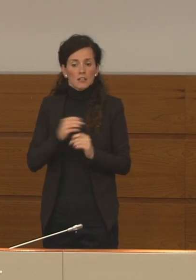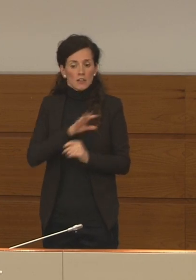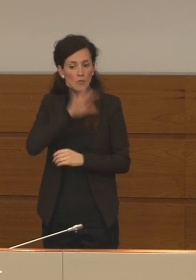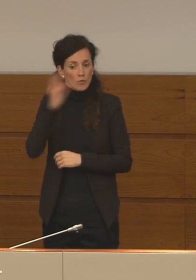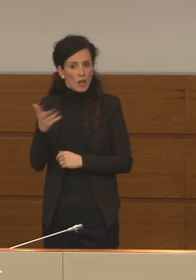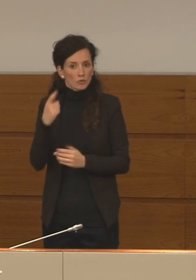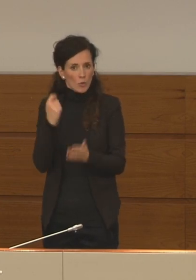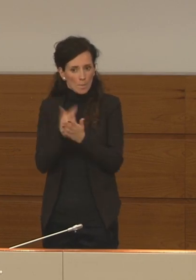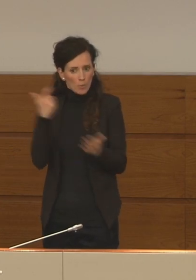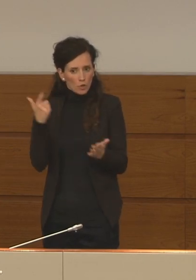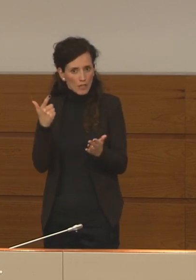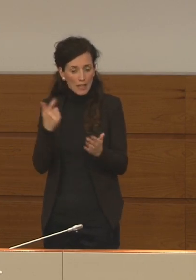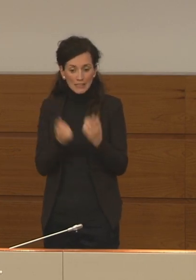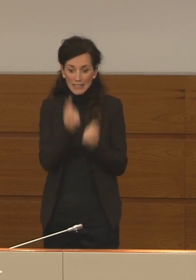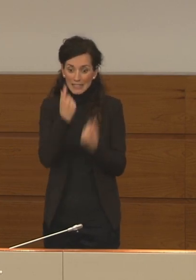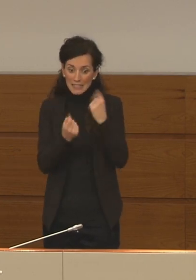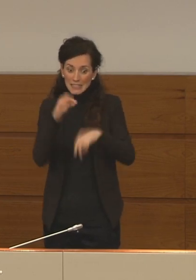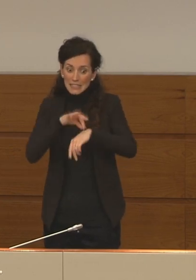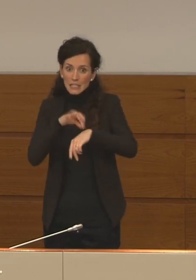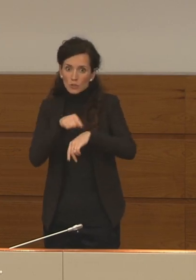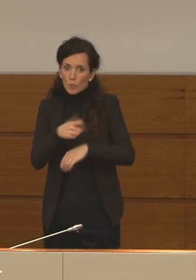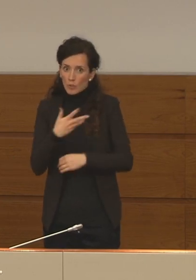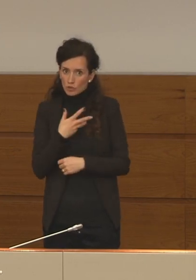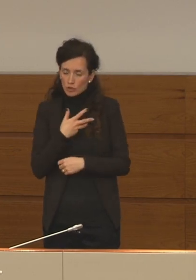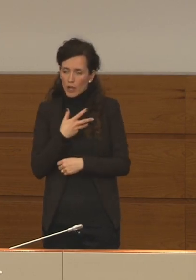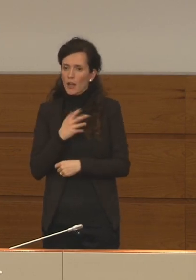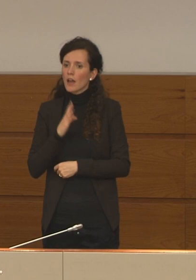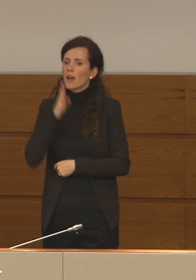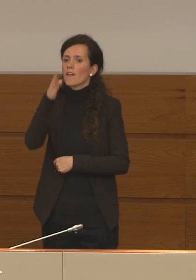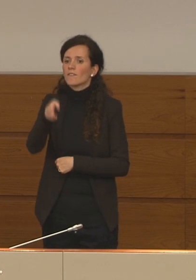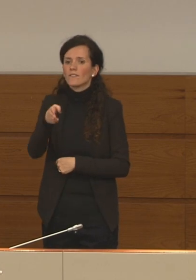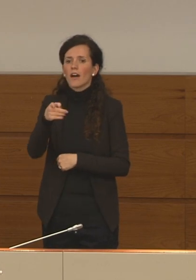in presenza di questi sintomi di non andare nell'ambulatorio del proprio medico